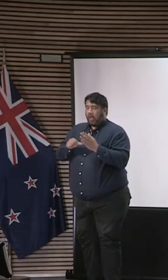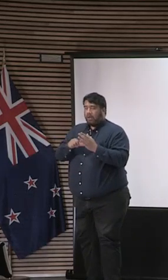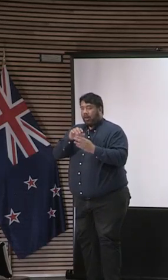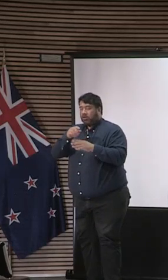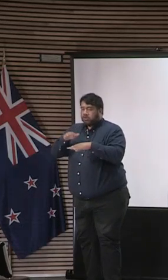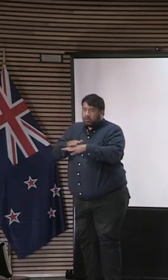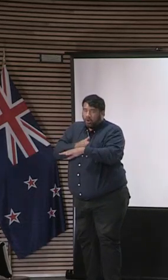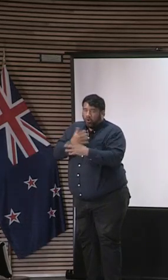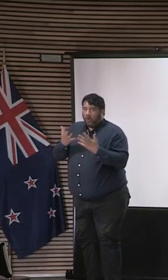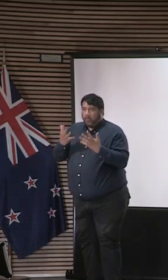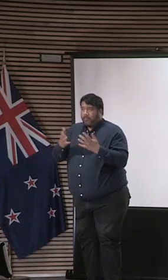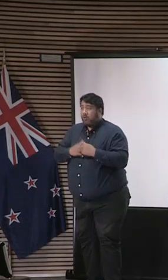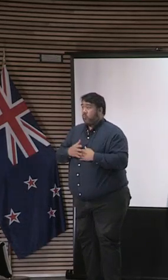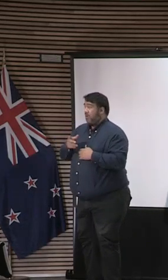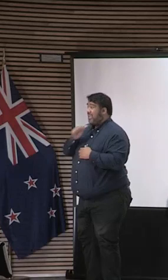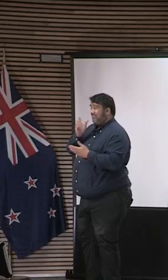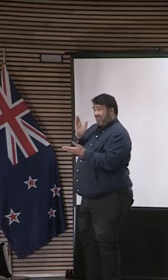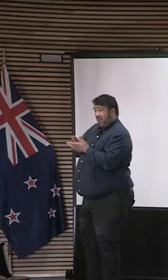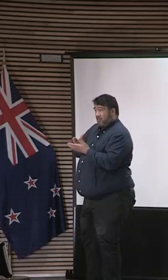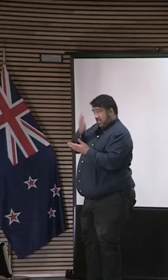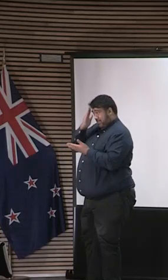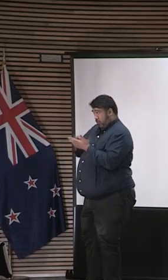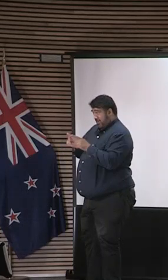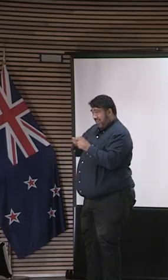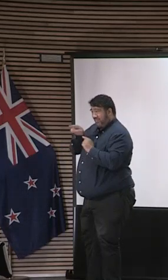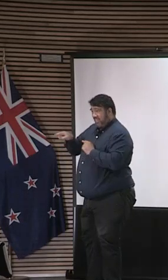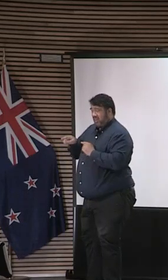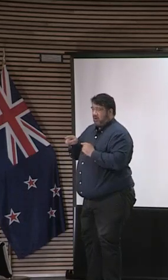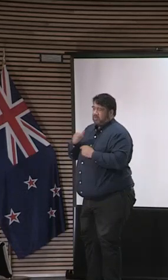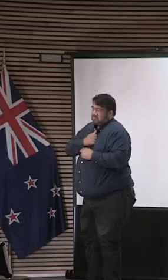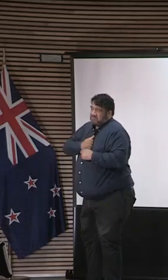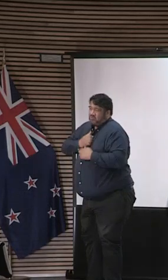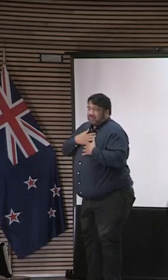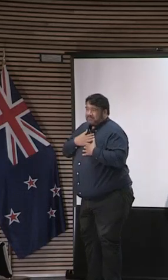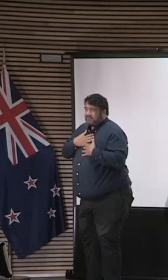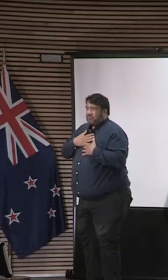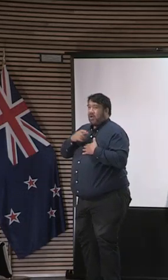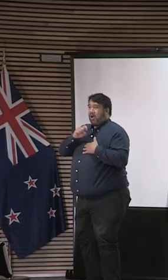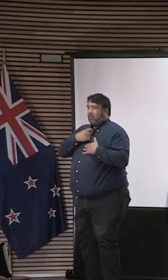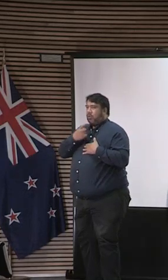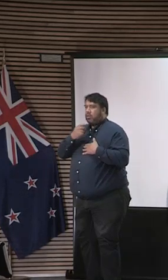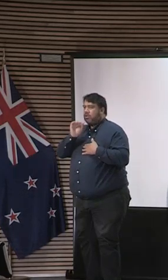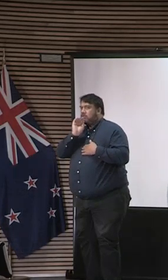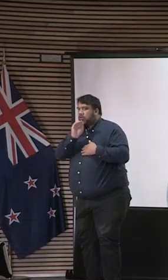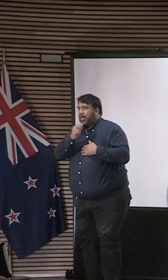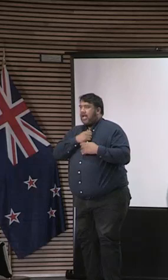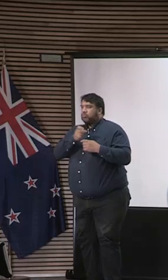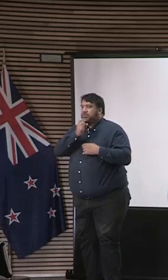whakahaere i taua tupono. Kua korerohia te